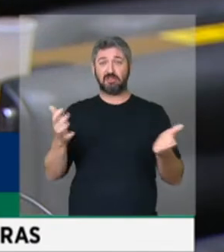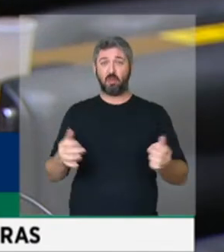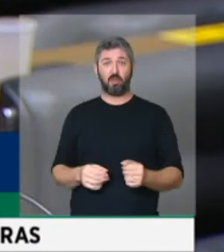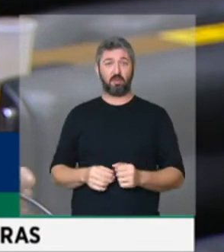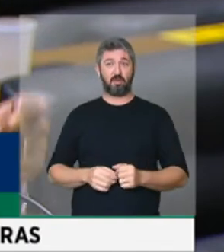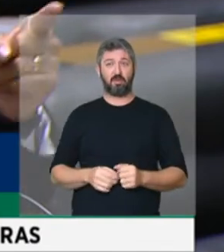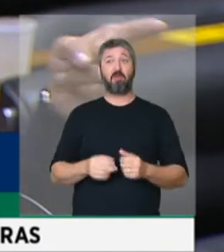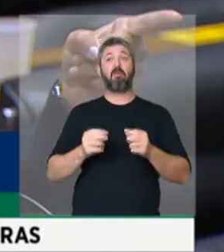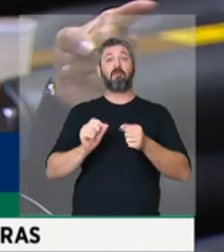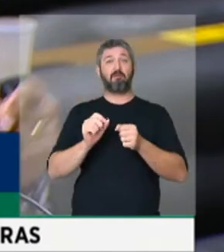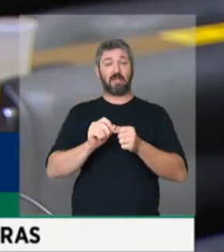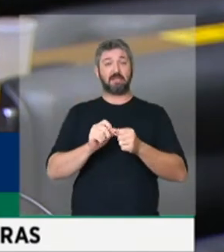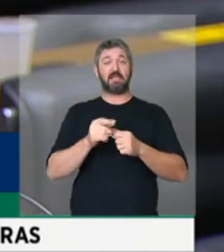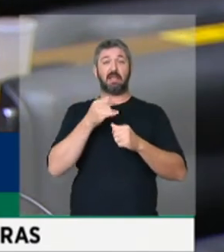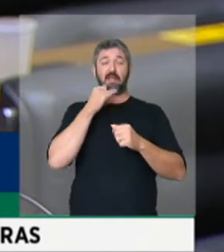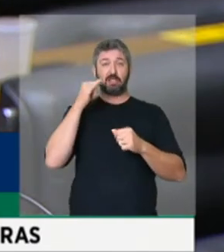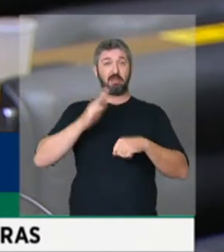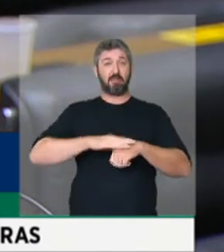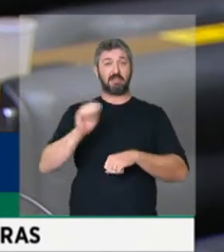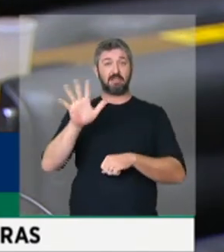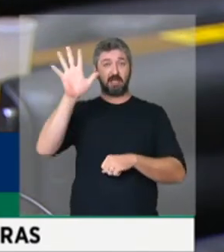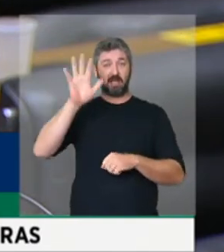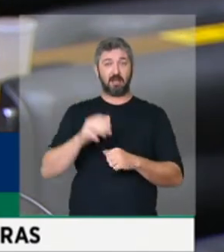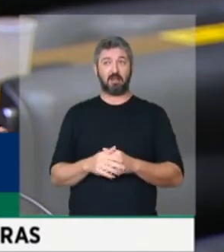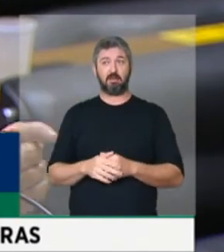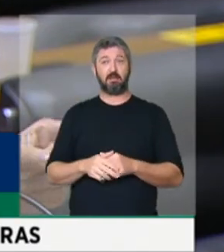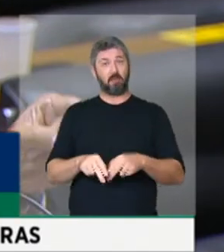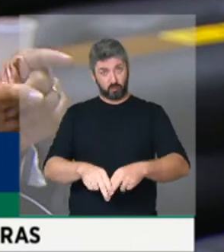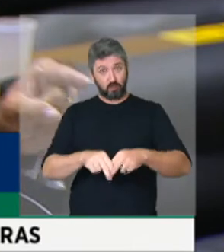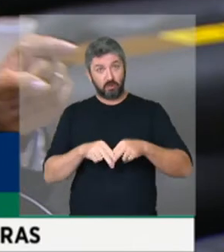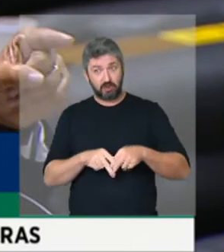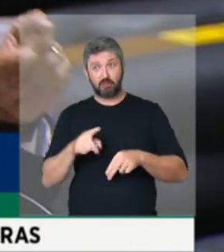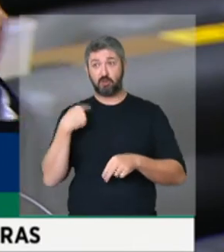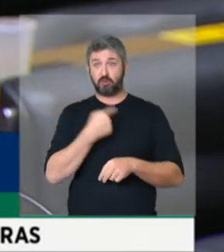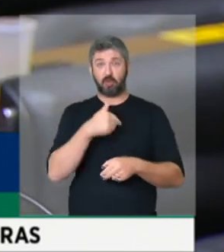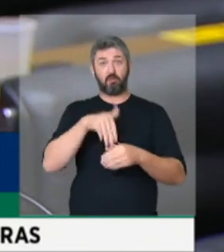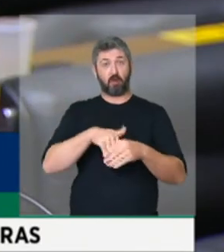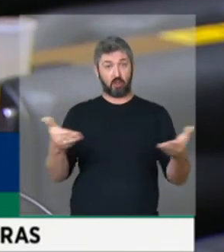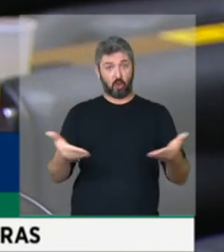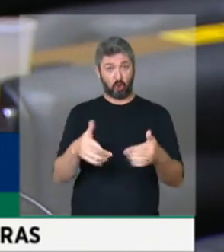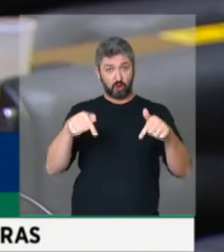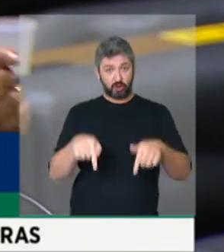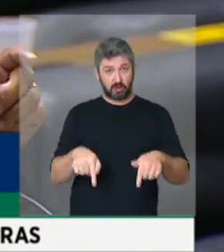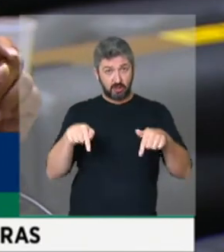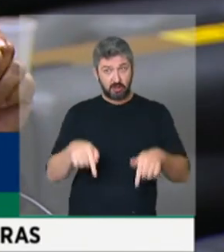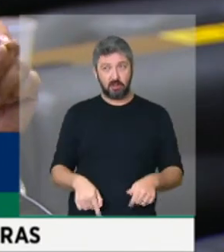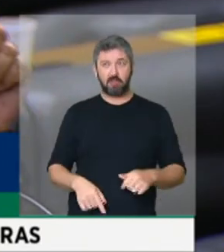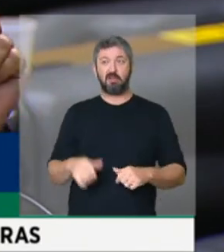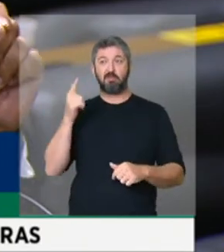QUE ACIONAR AS TERMOS, GÁS E DIESEL QUE VAI PRODUZIR ENERGIA MAIS CARA. E É POR ISSO QUE NÓS ESTAMOS VOTANDO HOJE, PARA QUE O GOVERNO VENDA